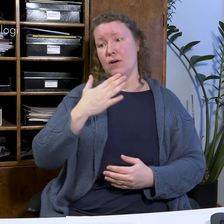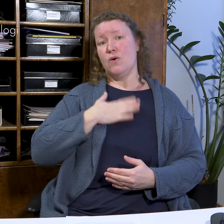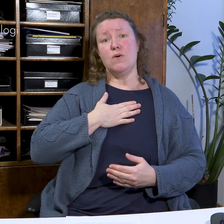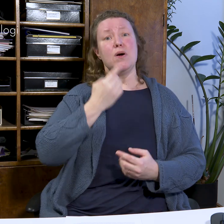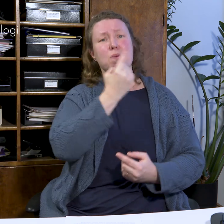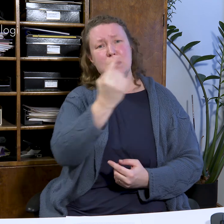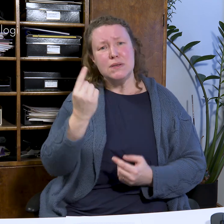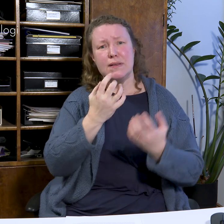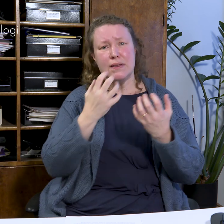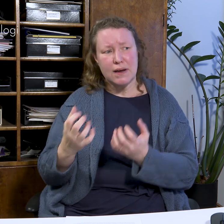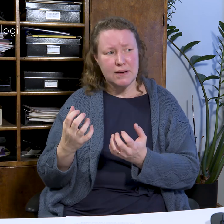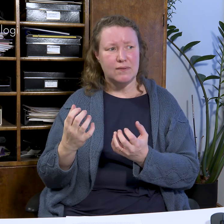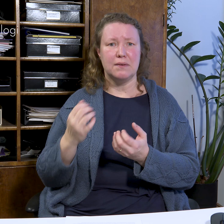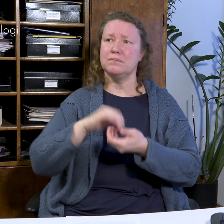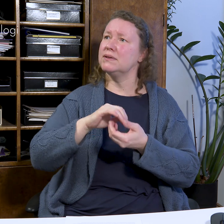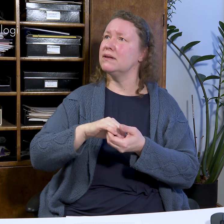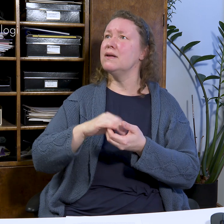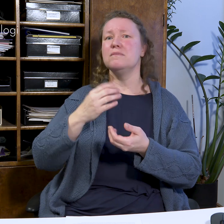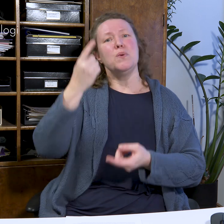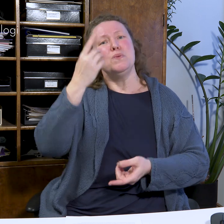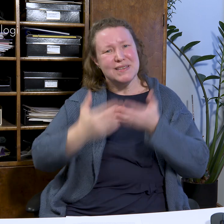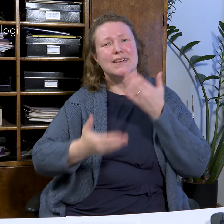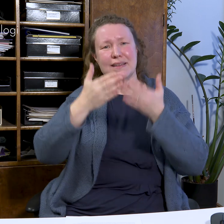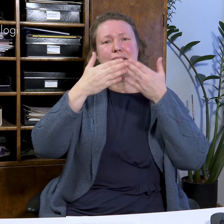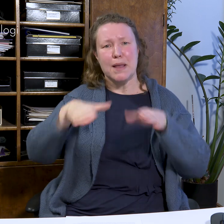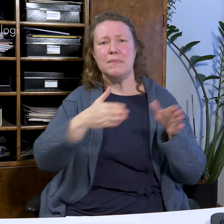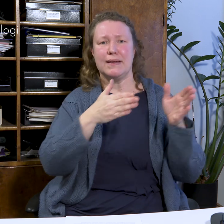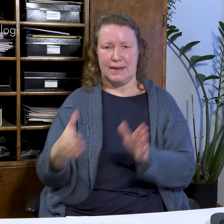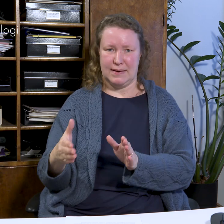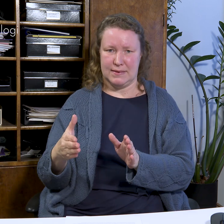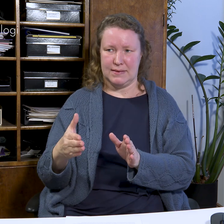Palvelun tulee toimia asiakkaan näkökulmasta yksinkertaisella tavalla.